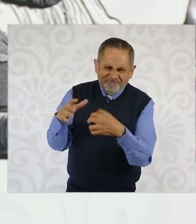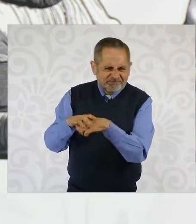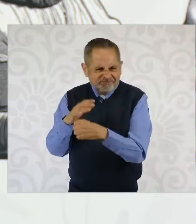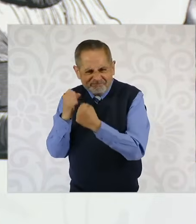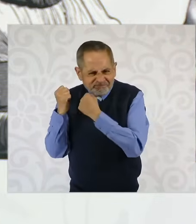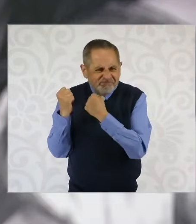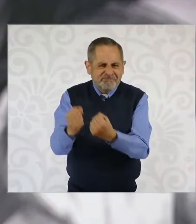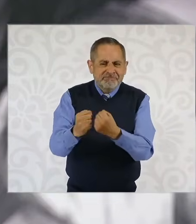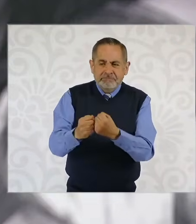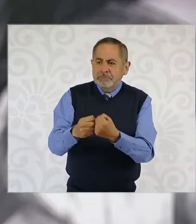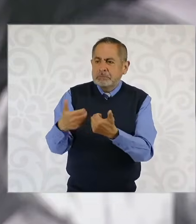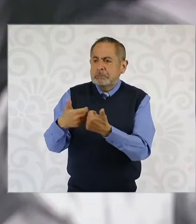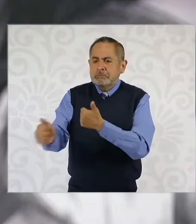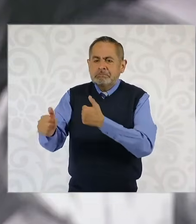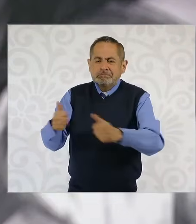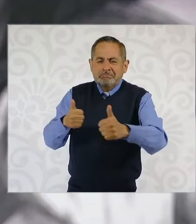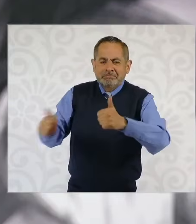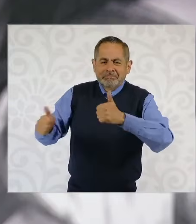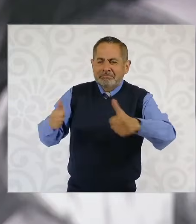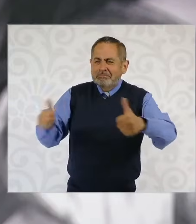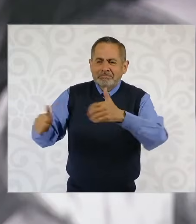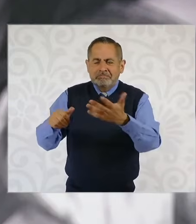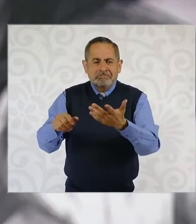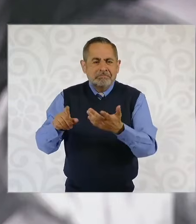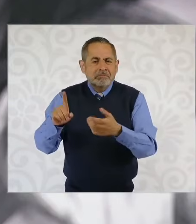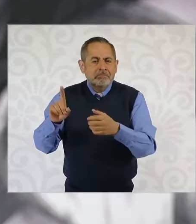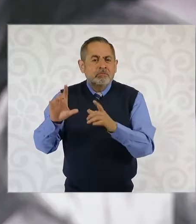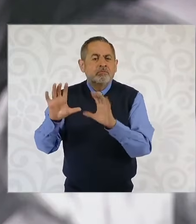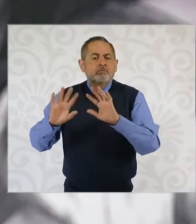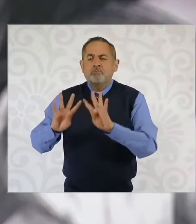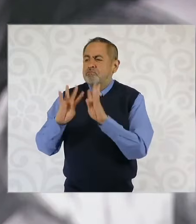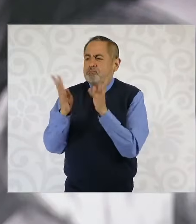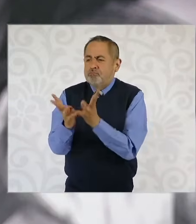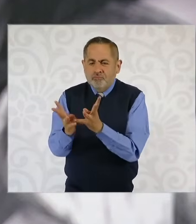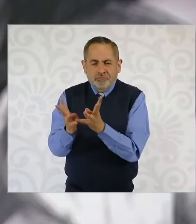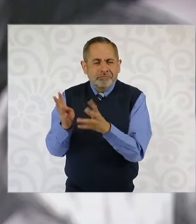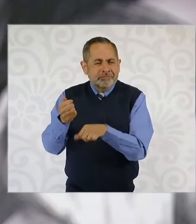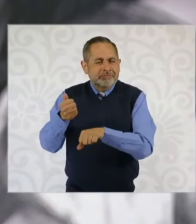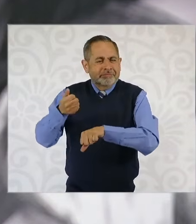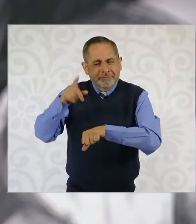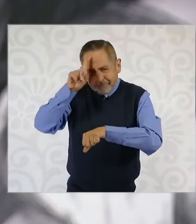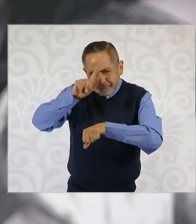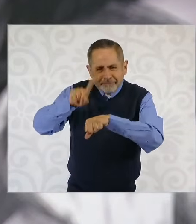no haya tantos consejos de administración sino un solo consejo de administración que tome las